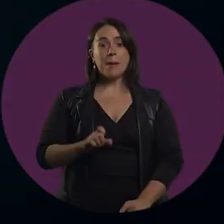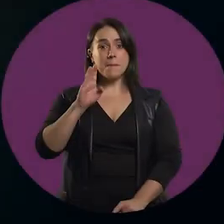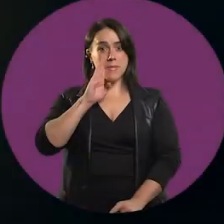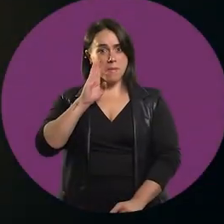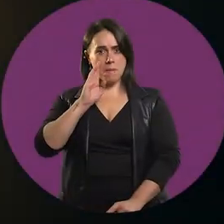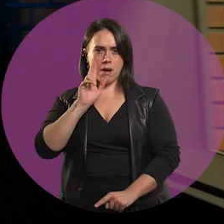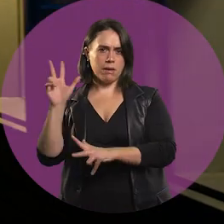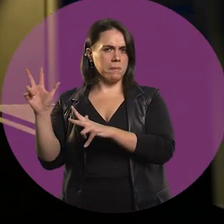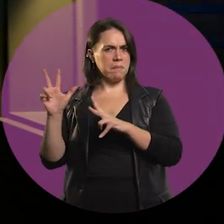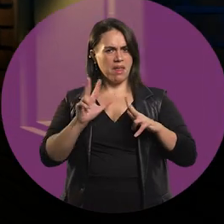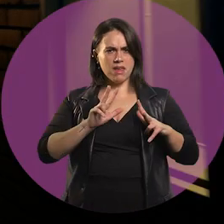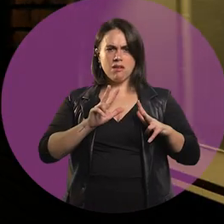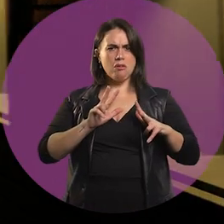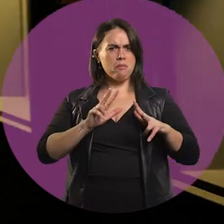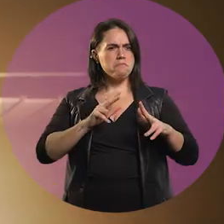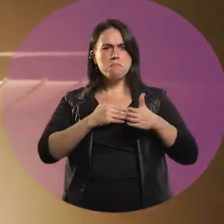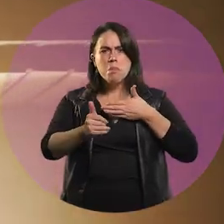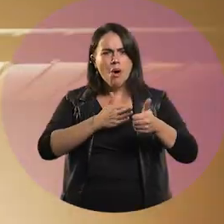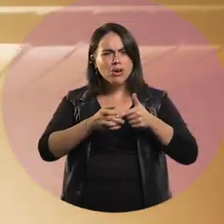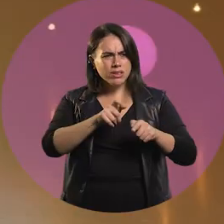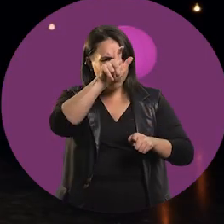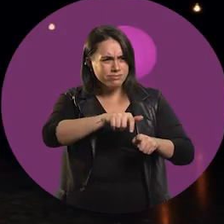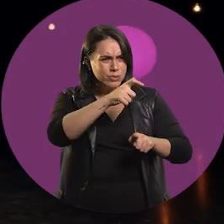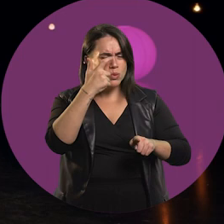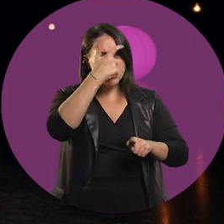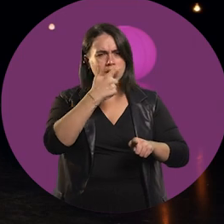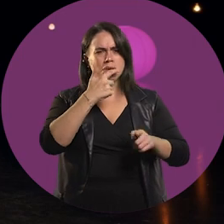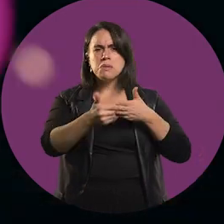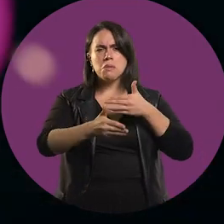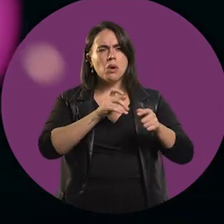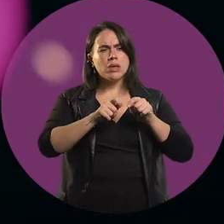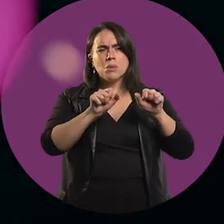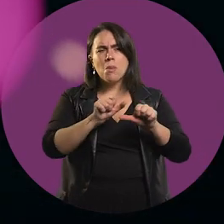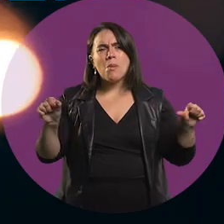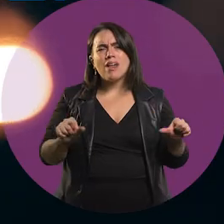Mi madre siempre me dijo que no había nada que yo no pudiera hacer por no ver.